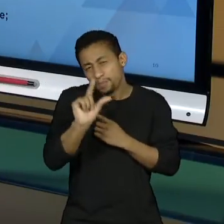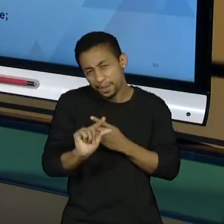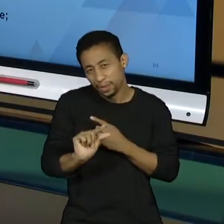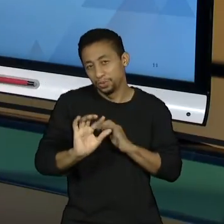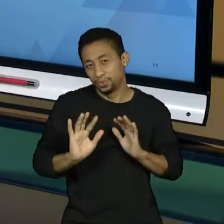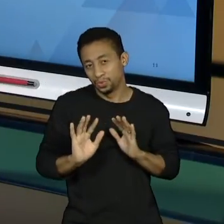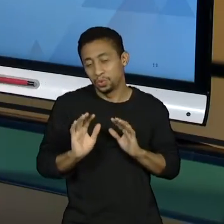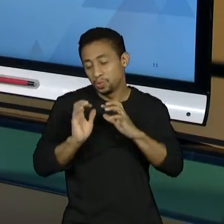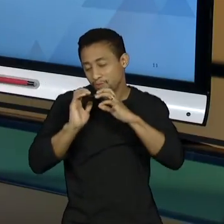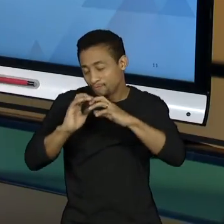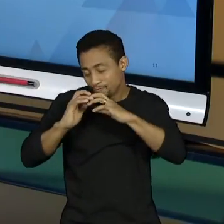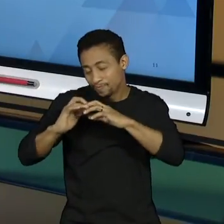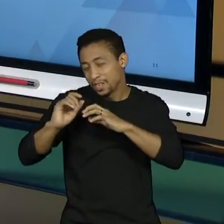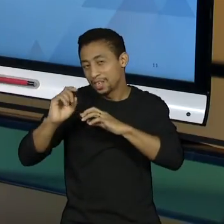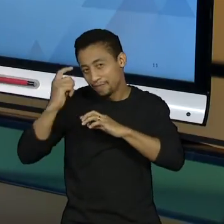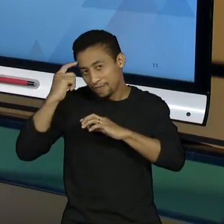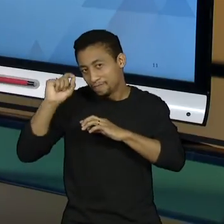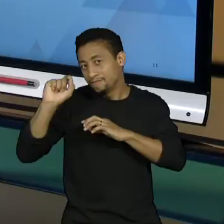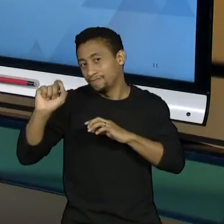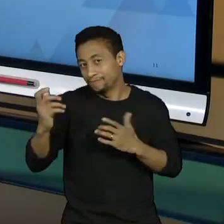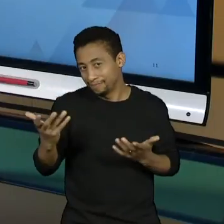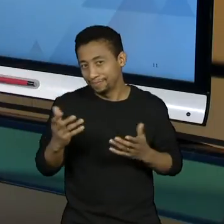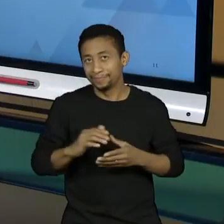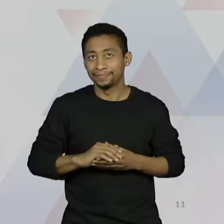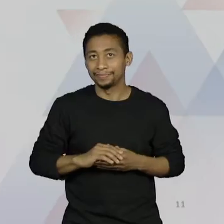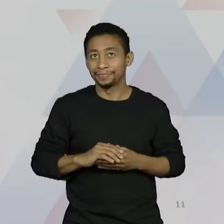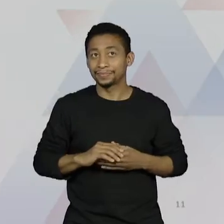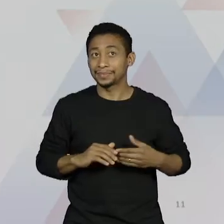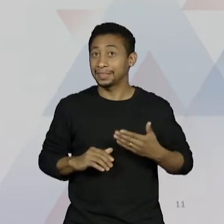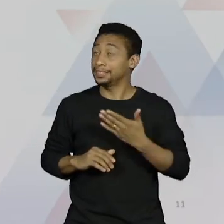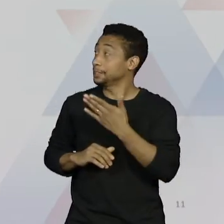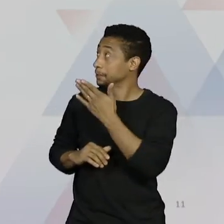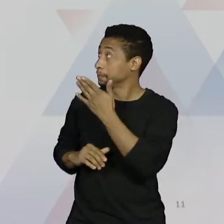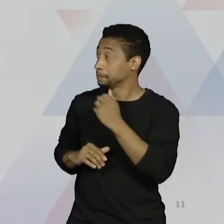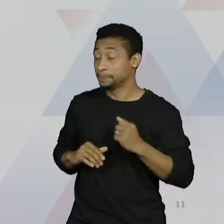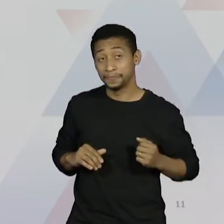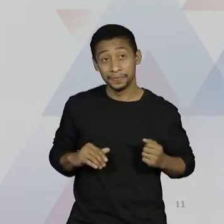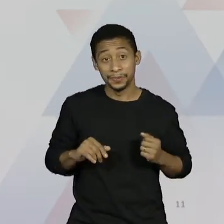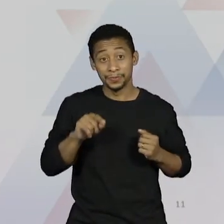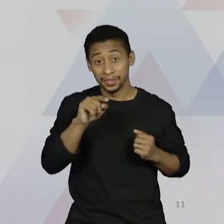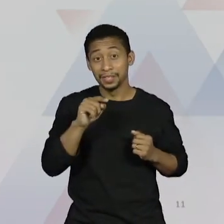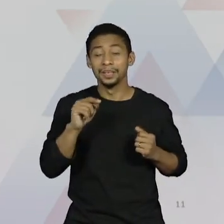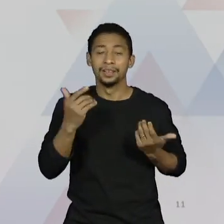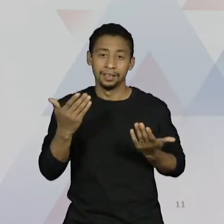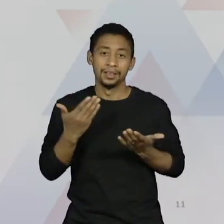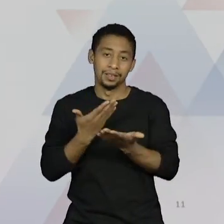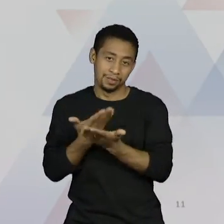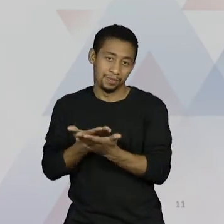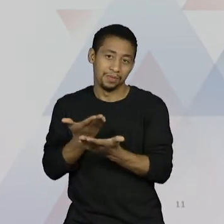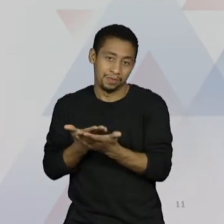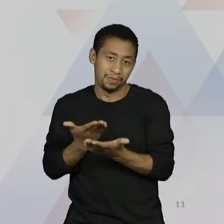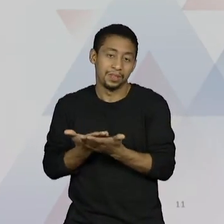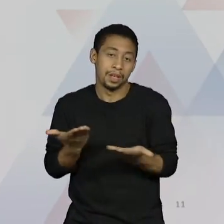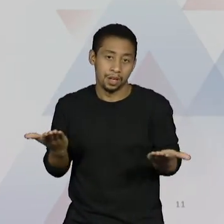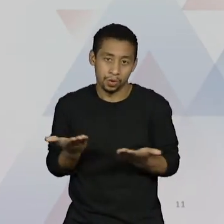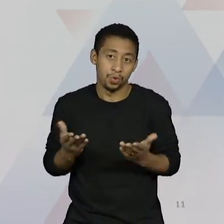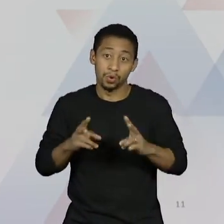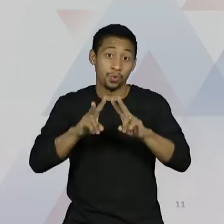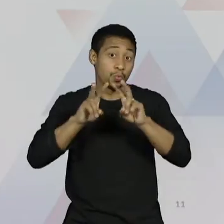DIFERENTE? ENTÃO LÁ VOCÊ VAI COMEÇAR A VER COISAS, QUESTÕES QUE VOCÊ PODIA RESPONDER. "A